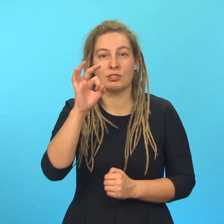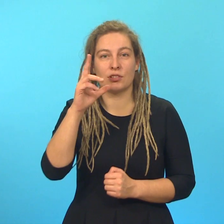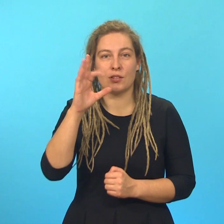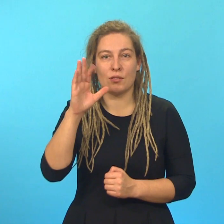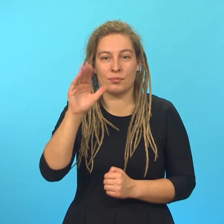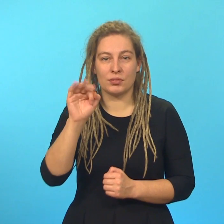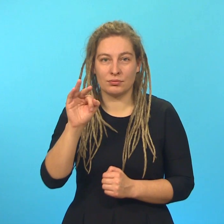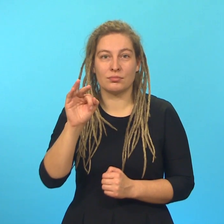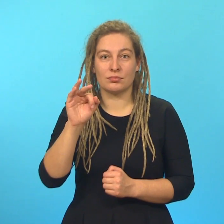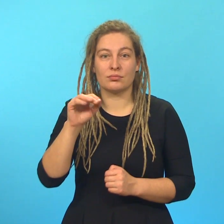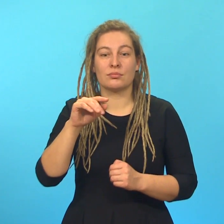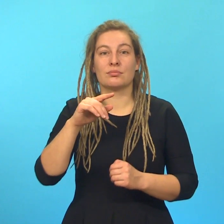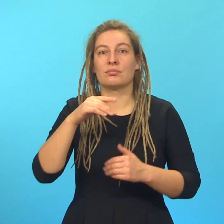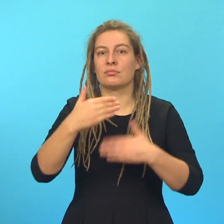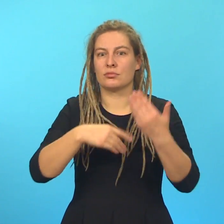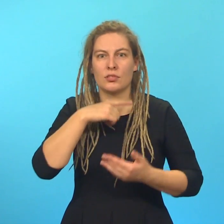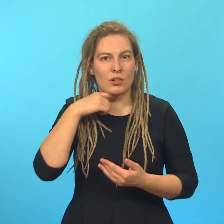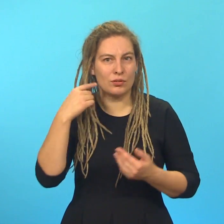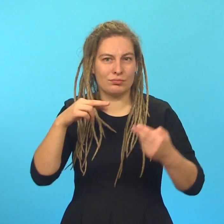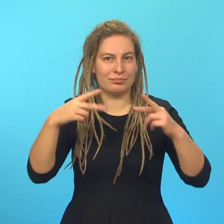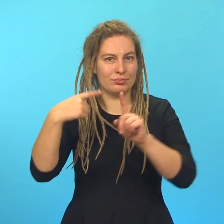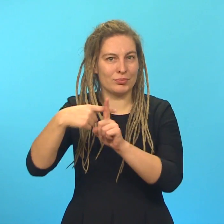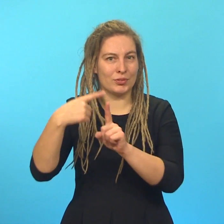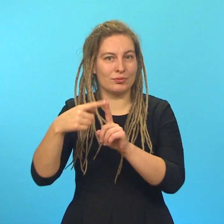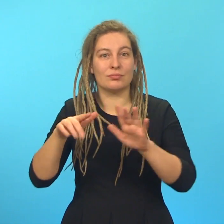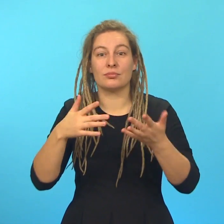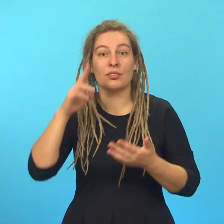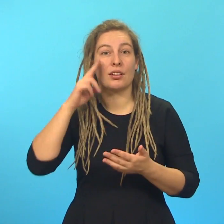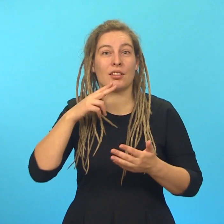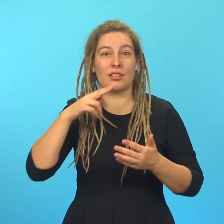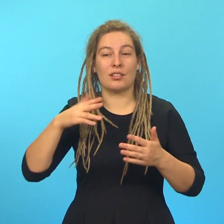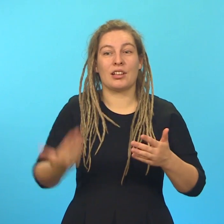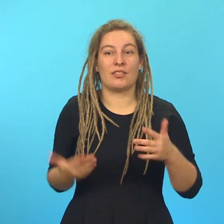V. Skobas įgyvendino daug teigiamų pokyčių ne tik draugijos veikloje,